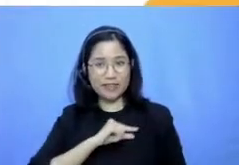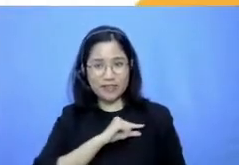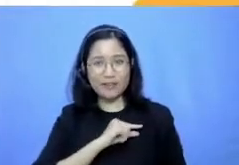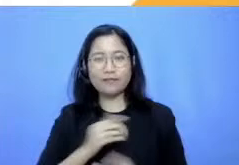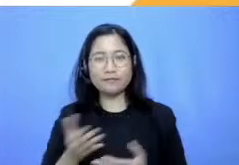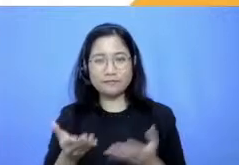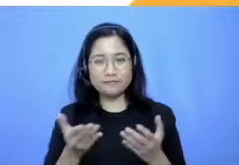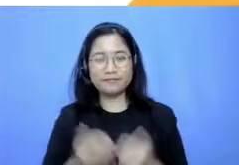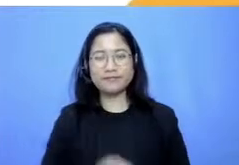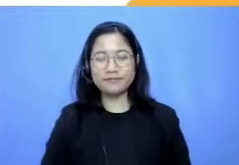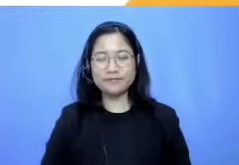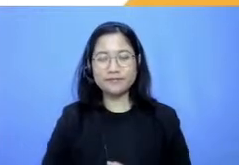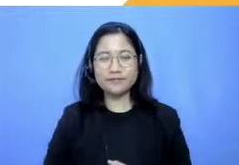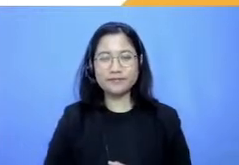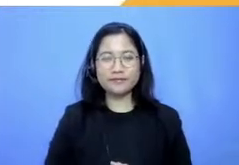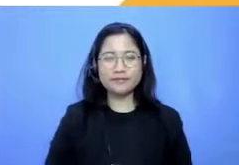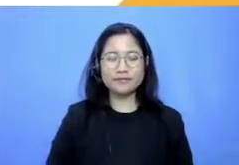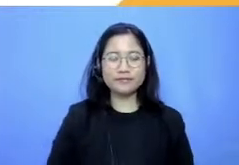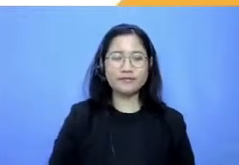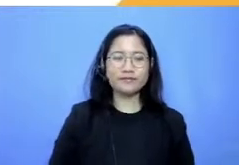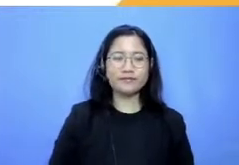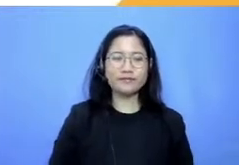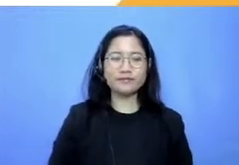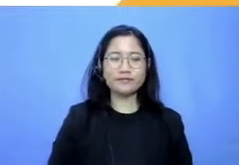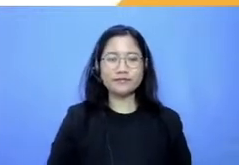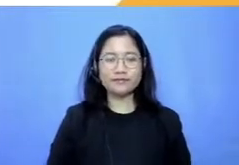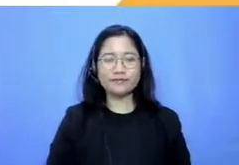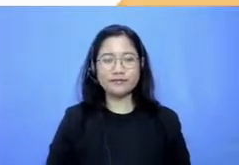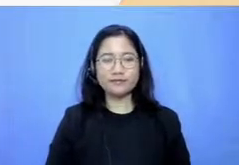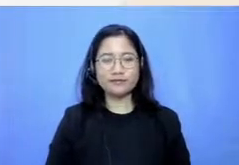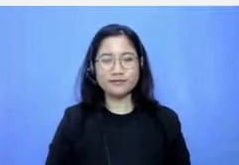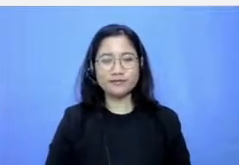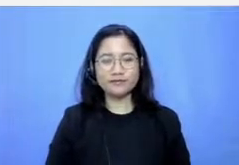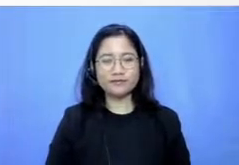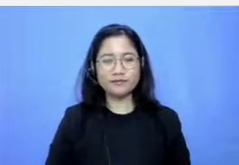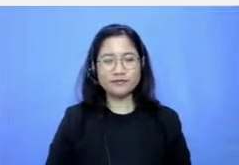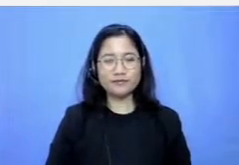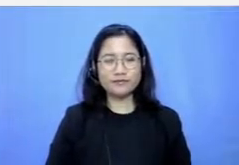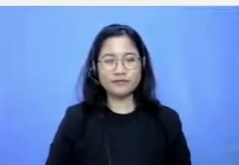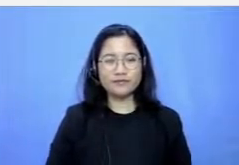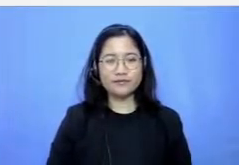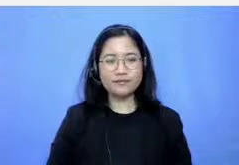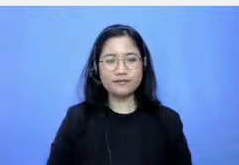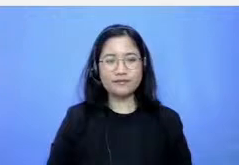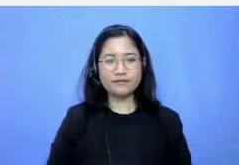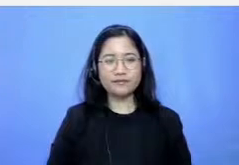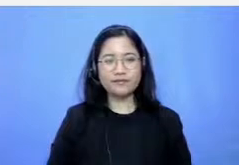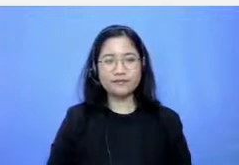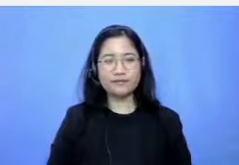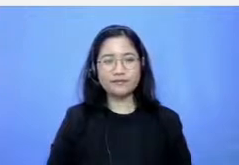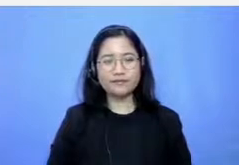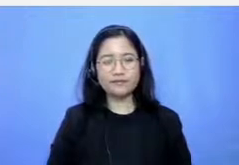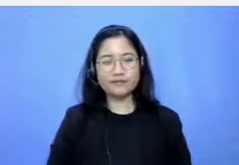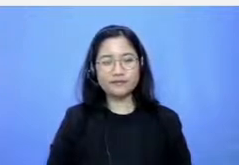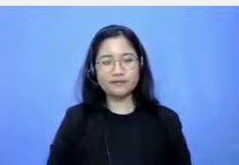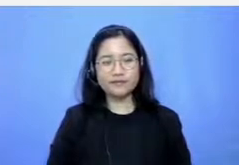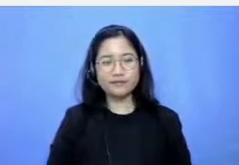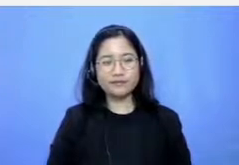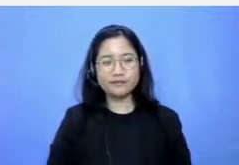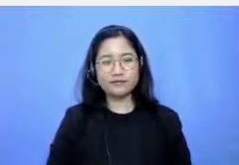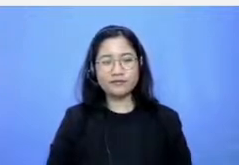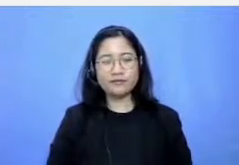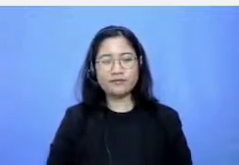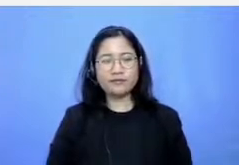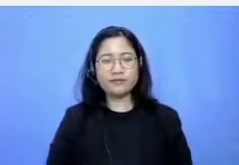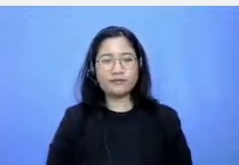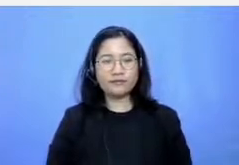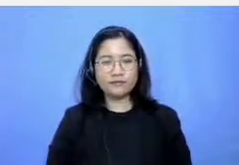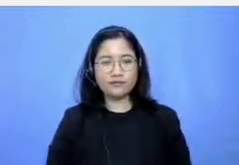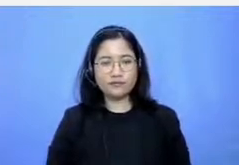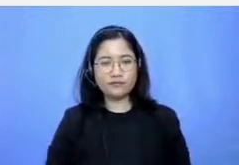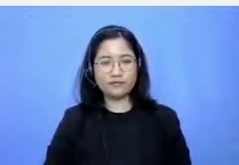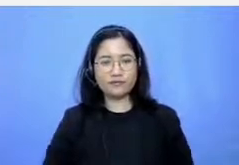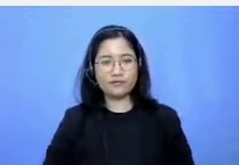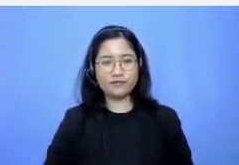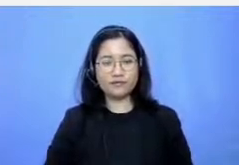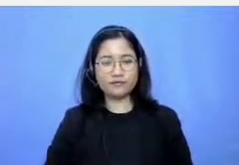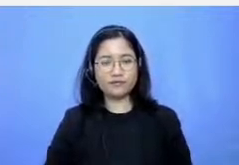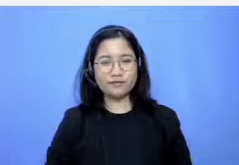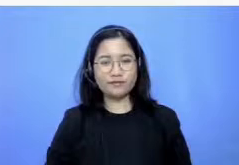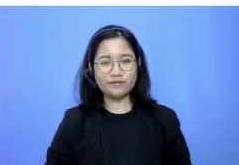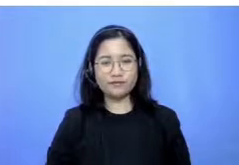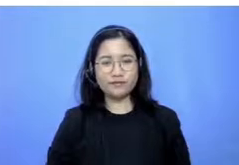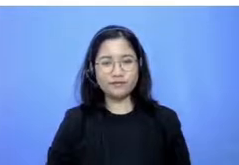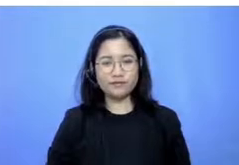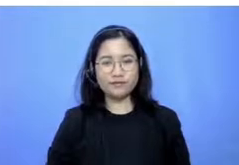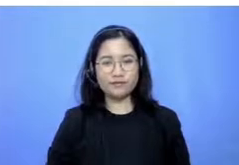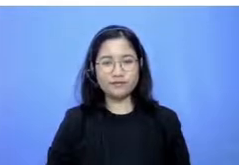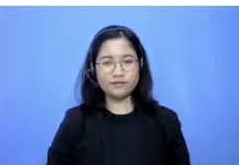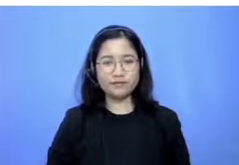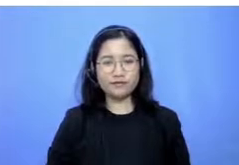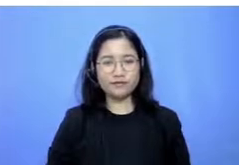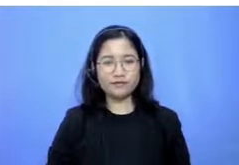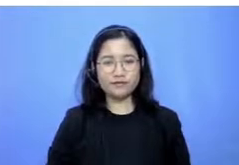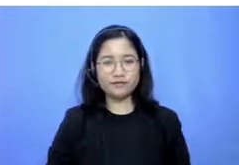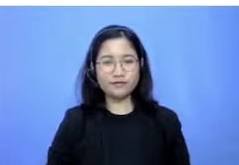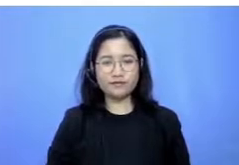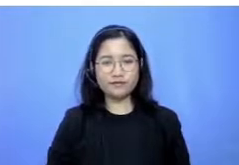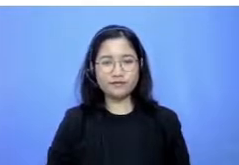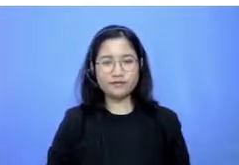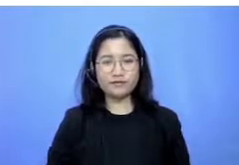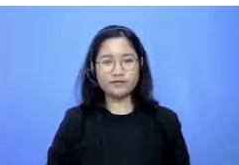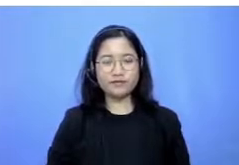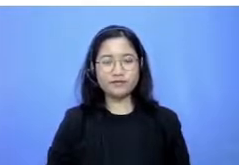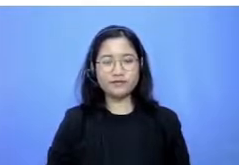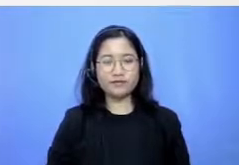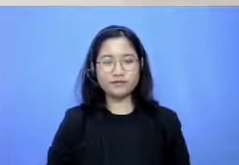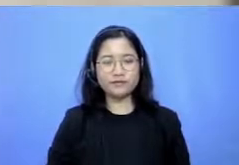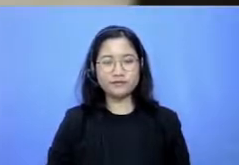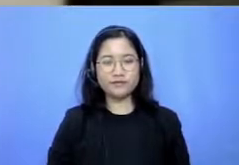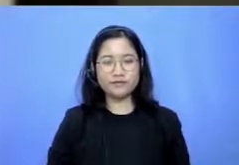MP3